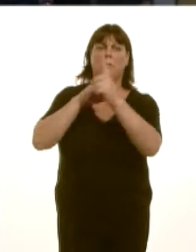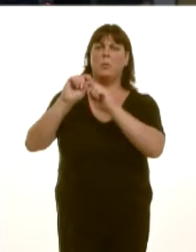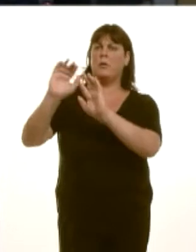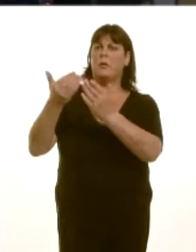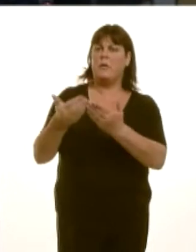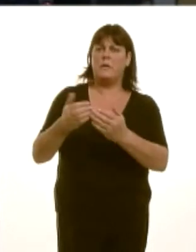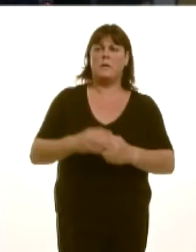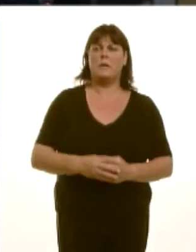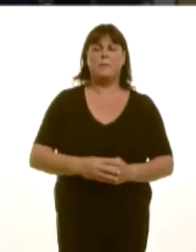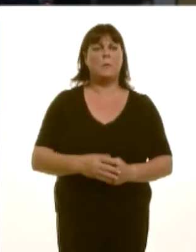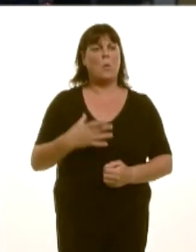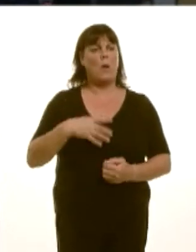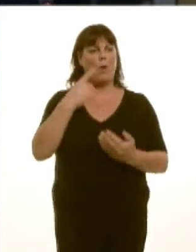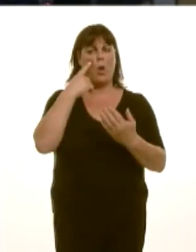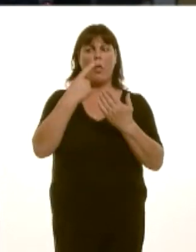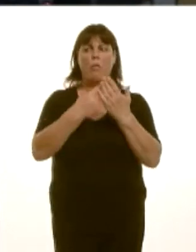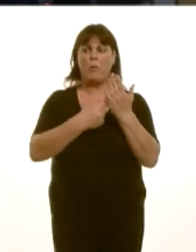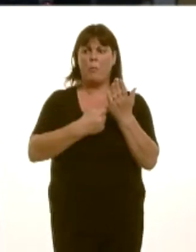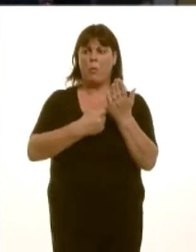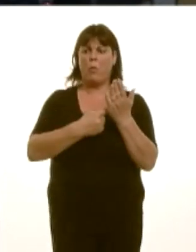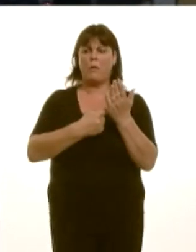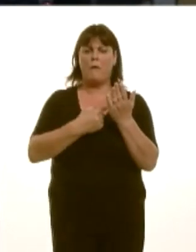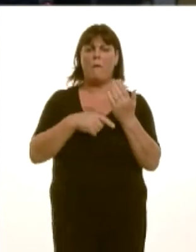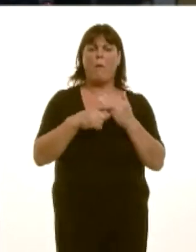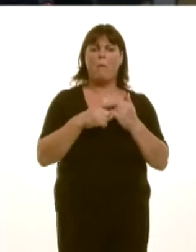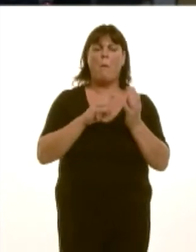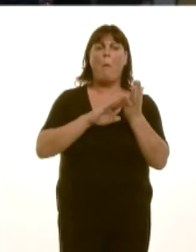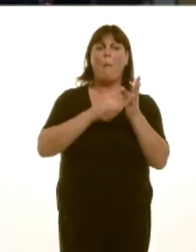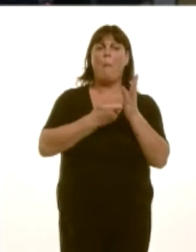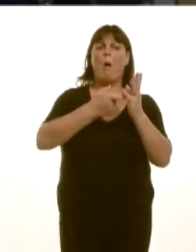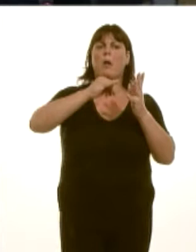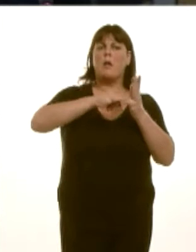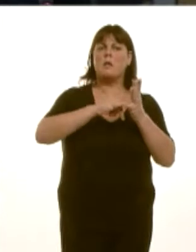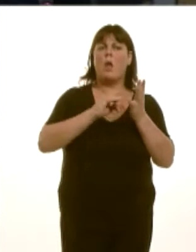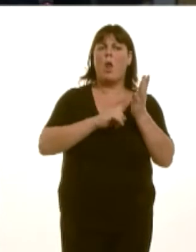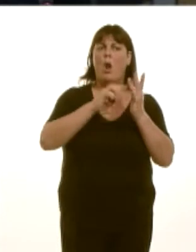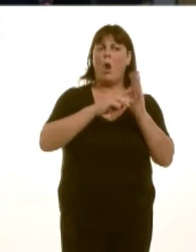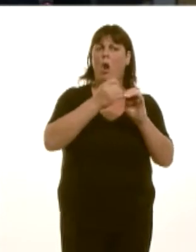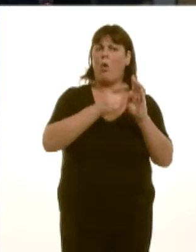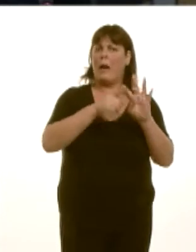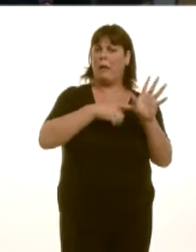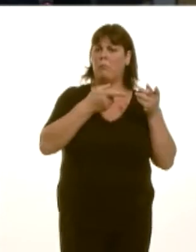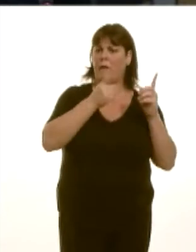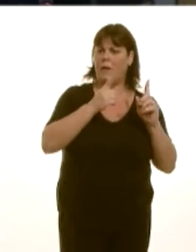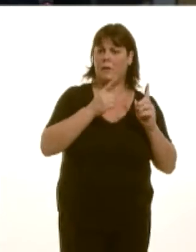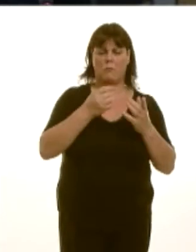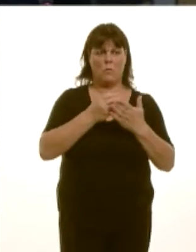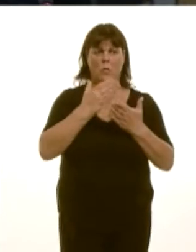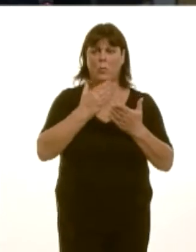Yn gyffredinol drwy orllewin Cymru, y gwyn yw ei bod yn iawn delio â rhai o’r toriadau a’r newidiadau sy’n digwydd mewn ysbytai, ond bod yn rhaid cael y gwasanaethau cymunedol